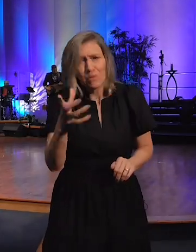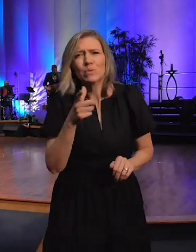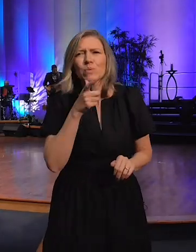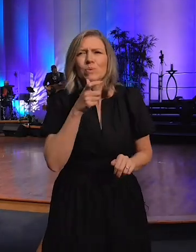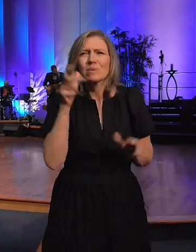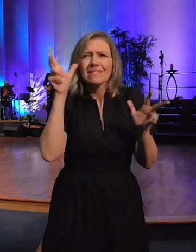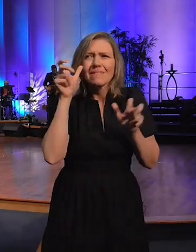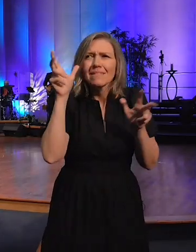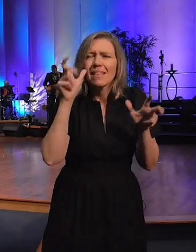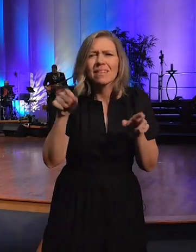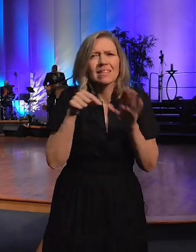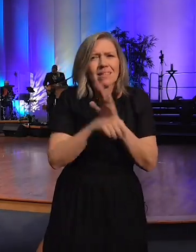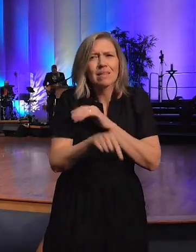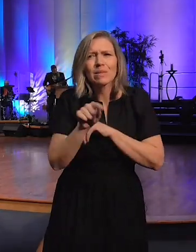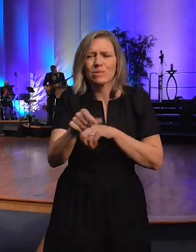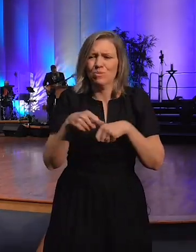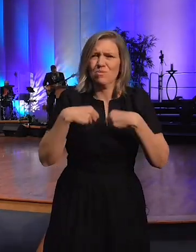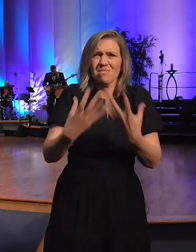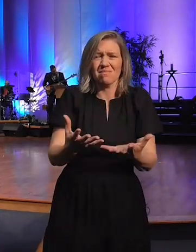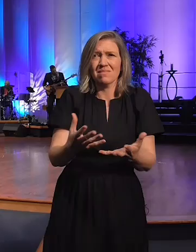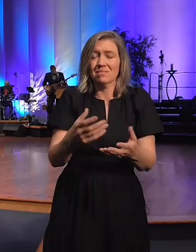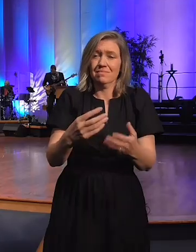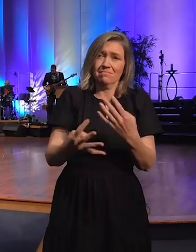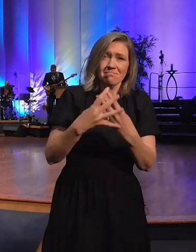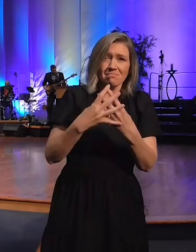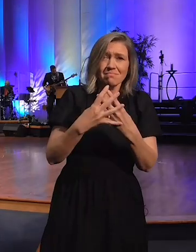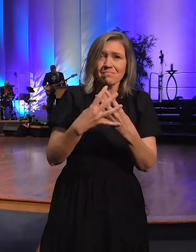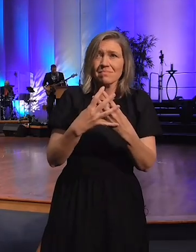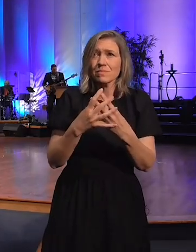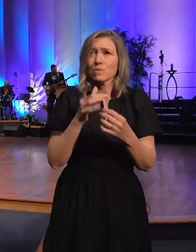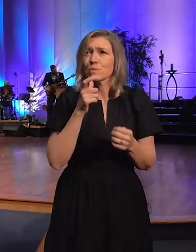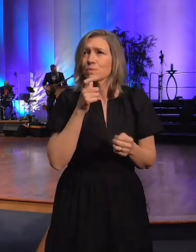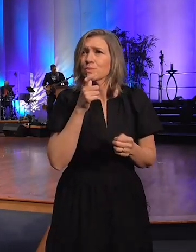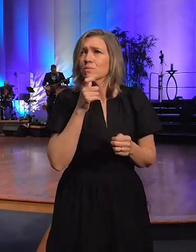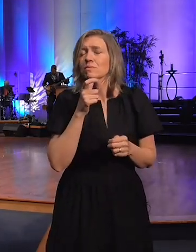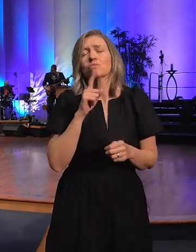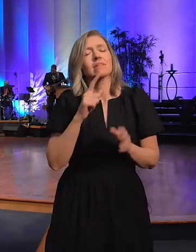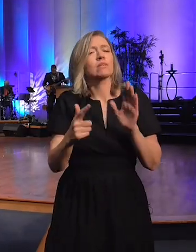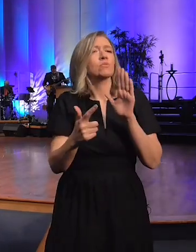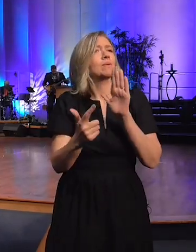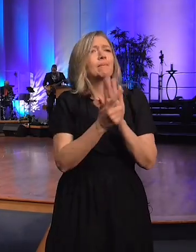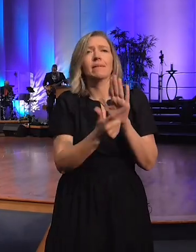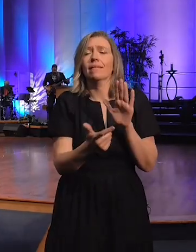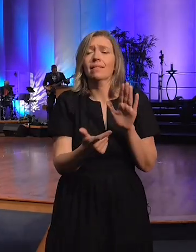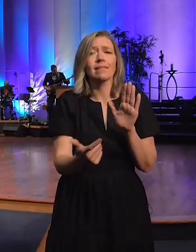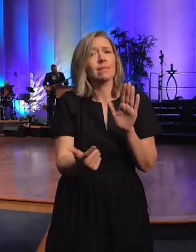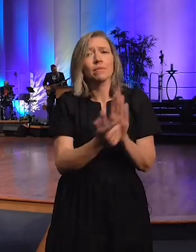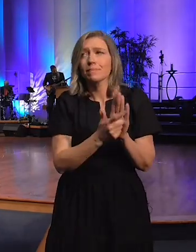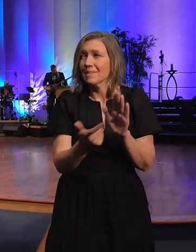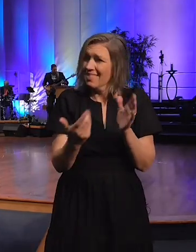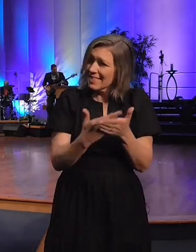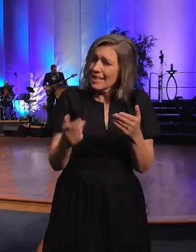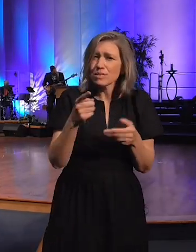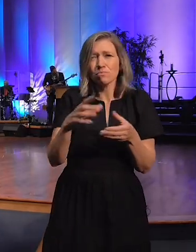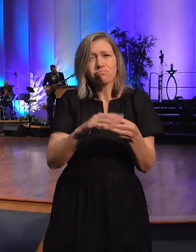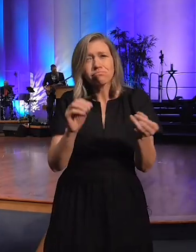encerrado en la cárcel? son criminales cosas criminales que te dices a ti mismo pero no hablarías con